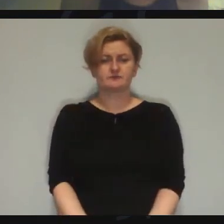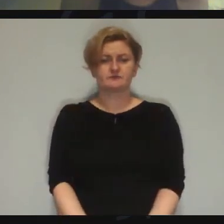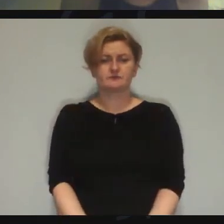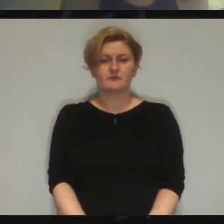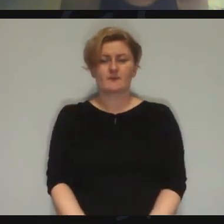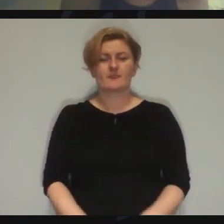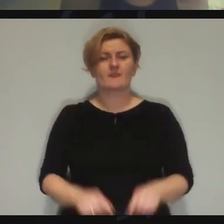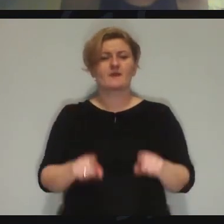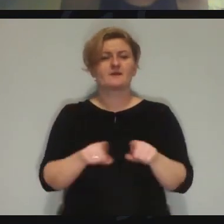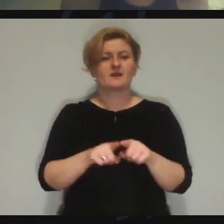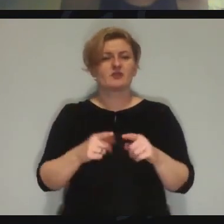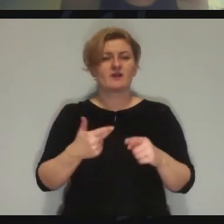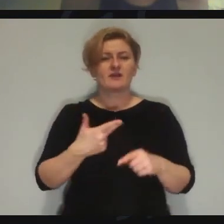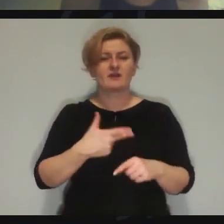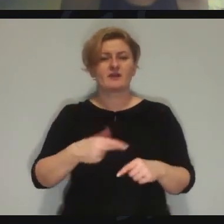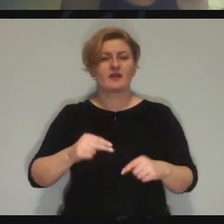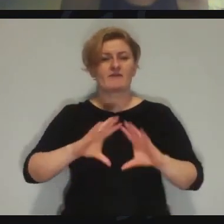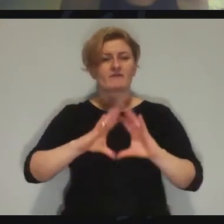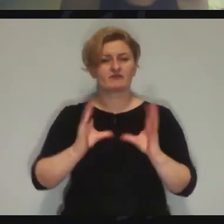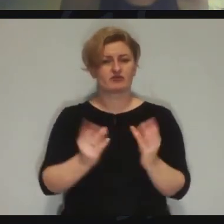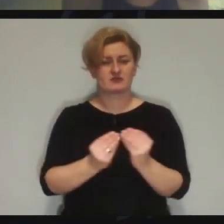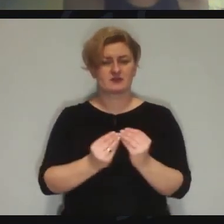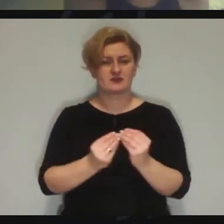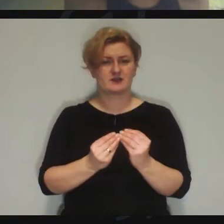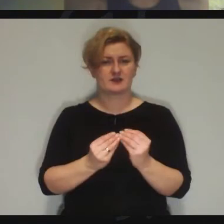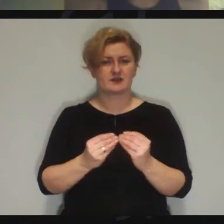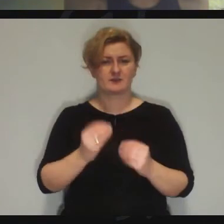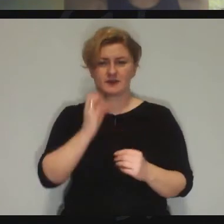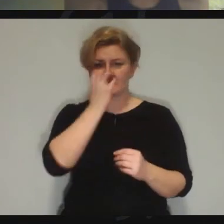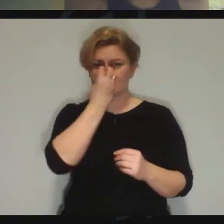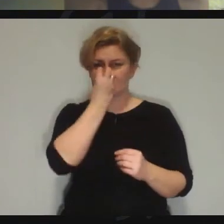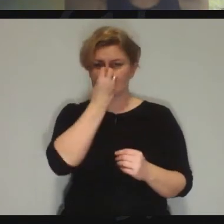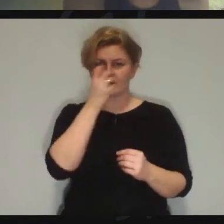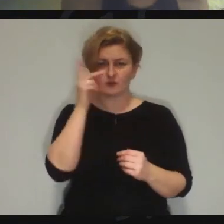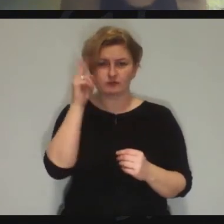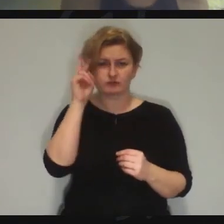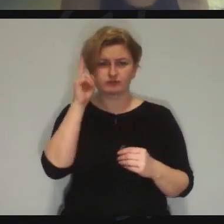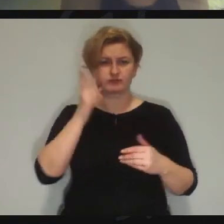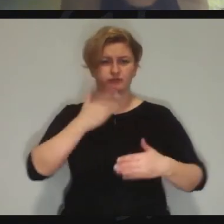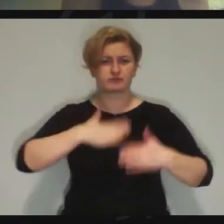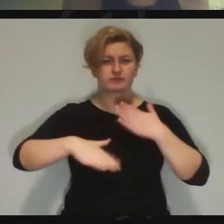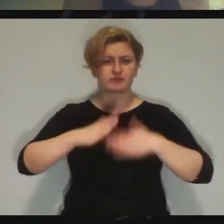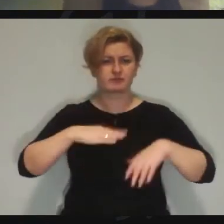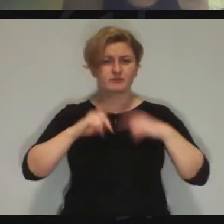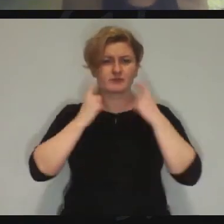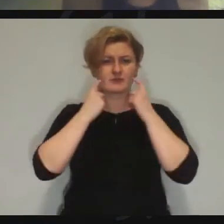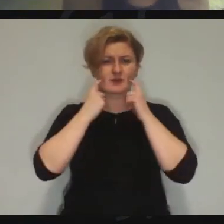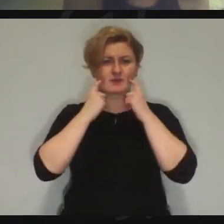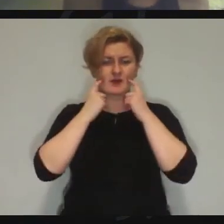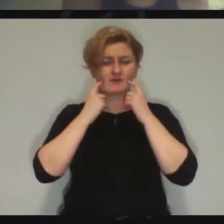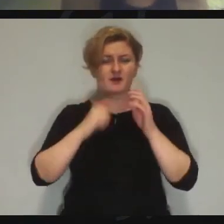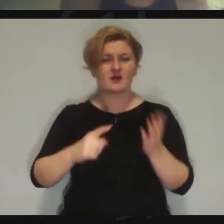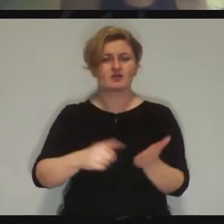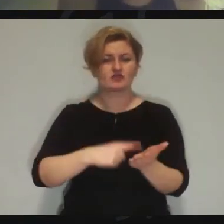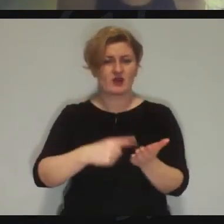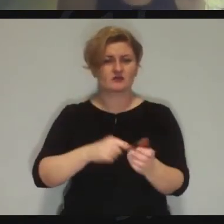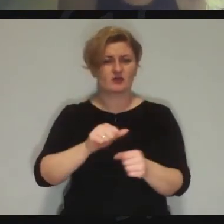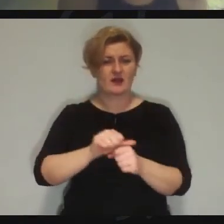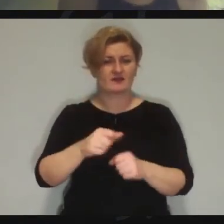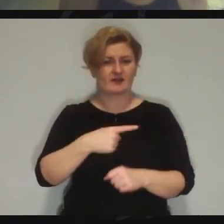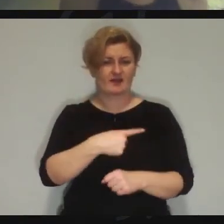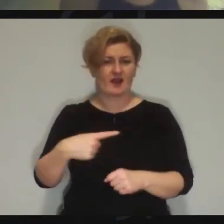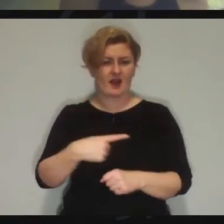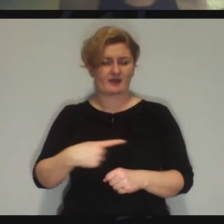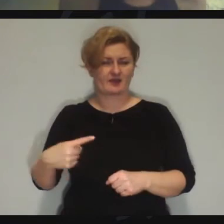Dominika: Nie wszystkim jednak cyrk kojarzy się z taką zabawą, tylko są też negatywne nastawienia.